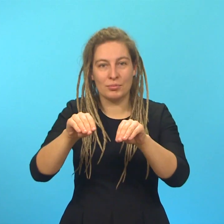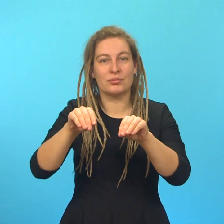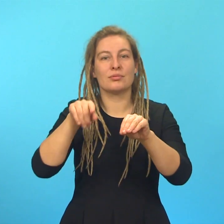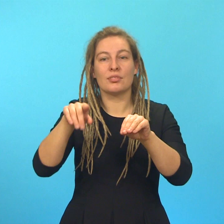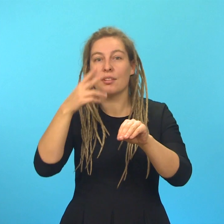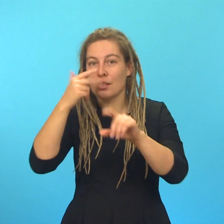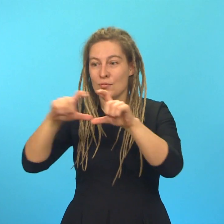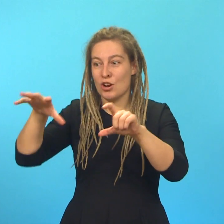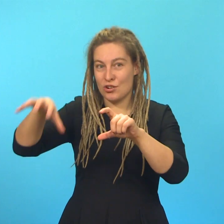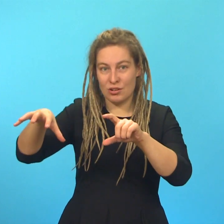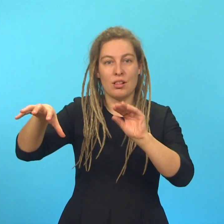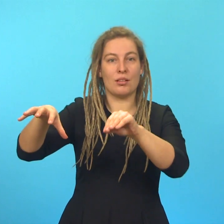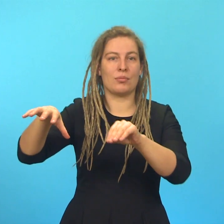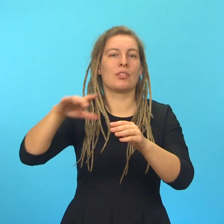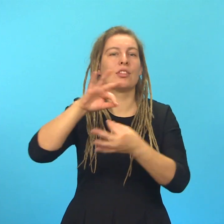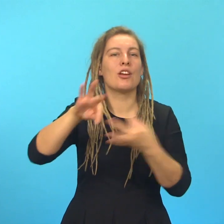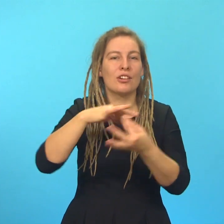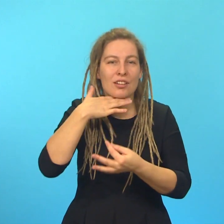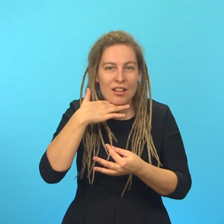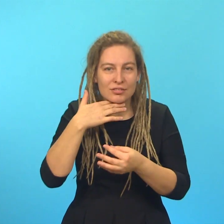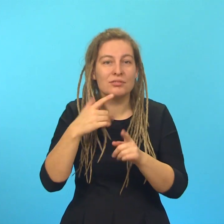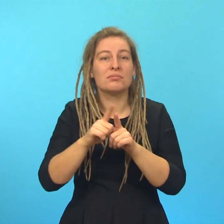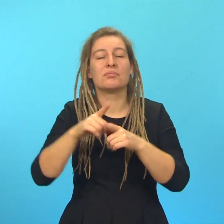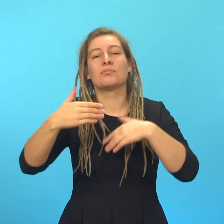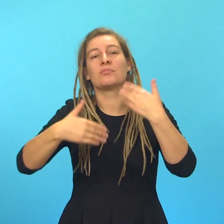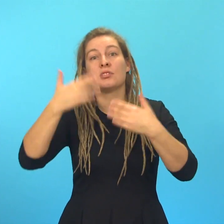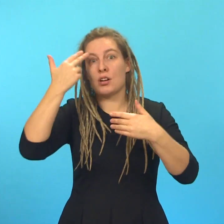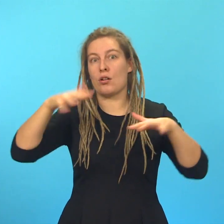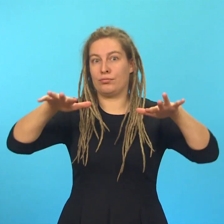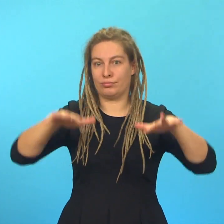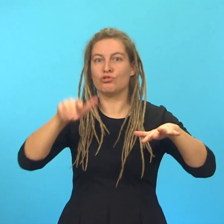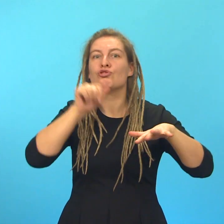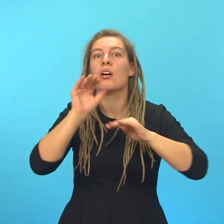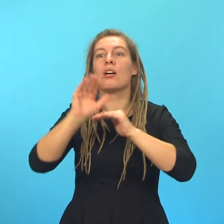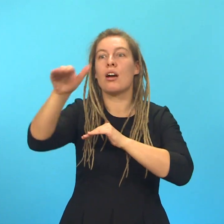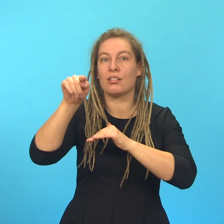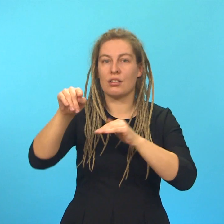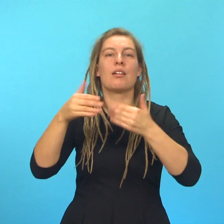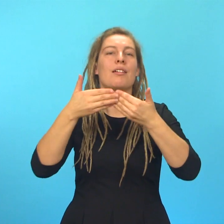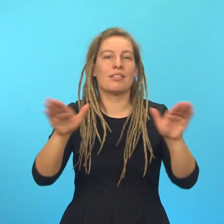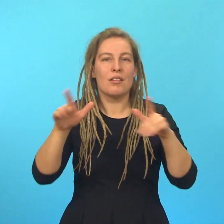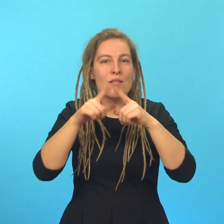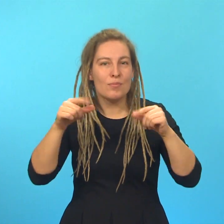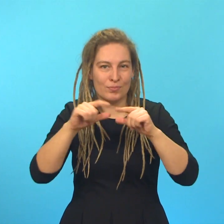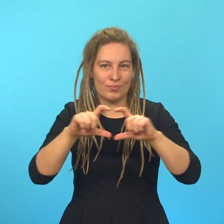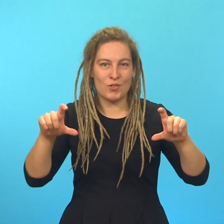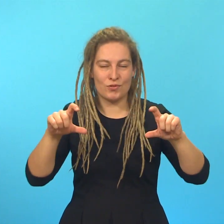įsteigė kelias našlaičių klases prie pradinių mokyklų, įkūrė amatų mokyklą Kaune – Žaliakalnyje.